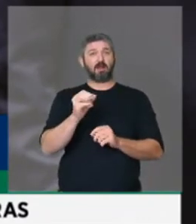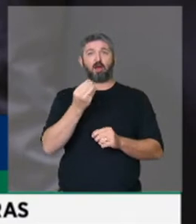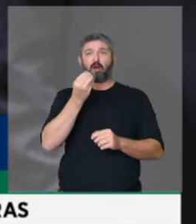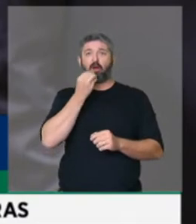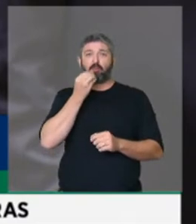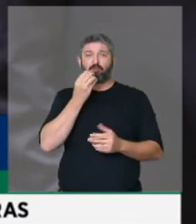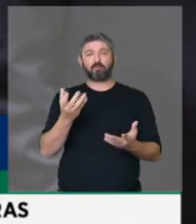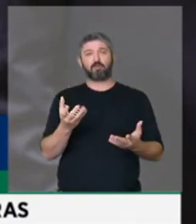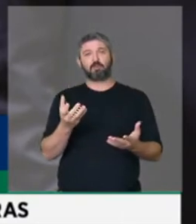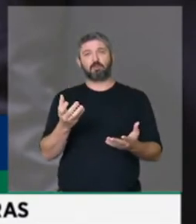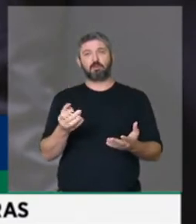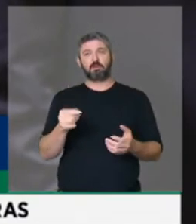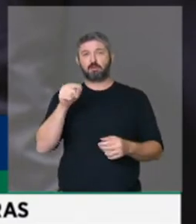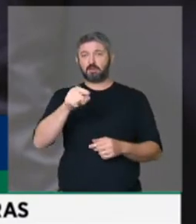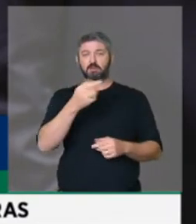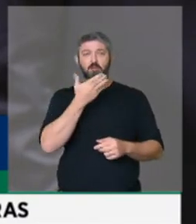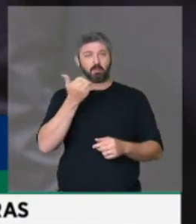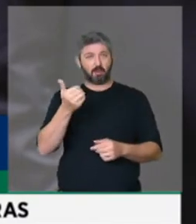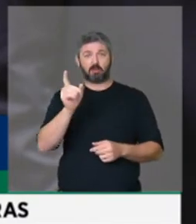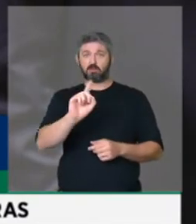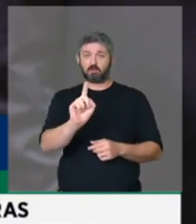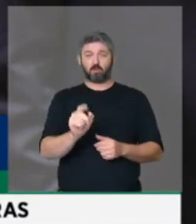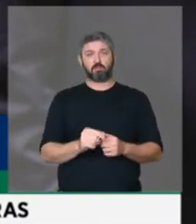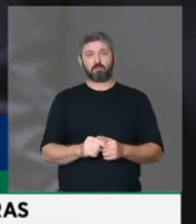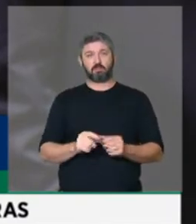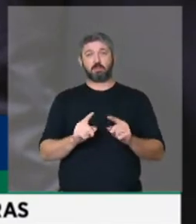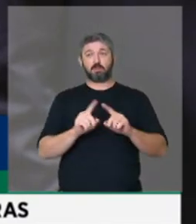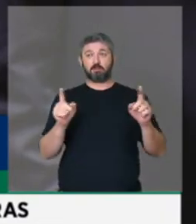TERMOELÉTRICAS... QUE TIRA A POSSIBILIDADE DE OUTRA FORMA DE GERAÇÃO DE ENERGIA. ELA VAI DIMINUIR O VALOR DE